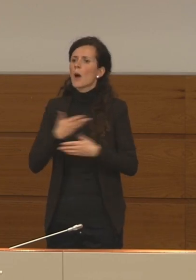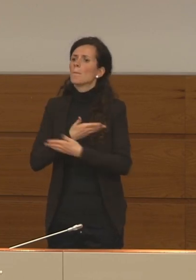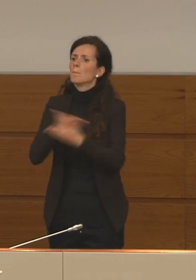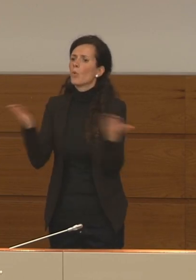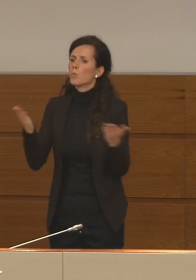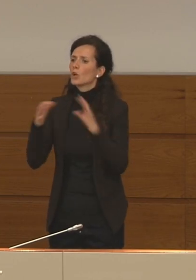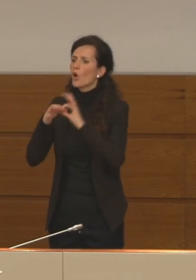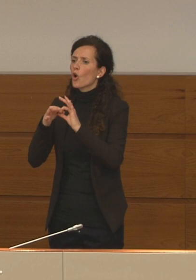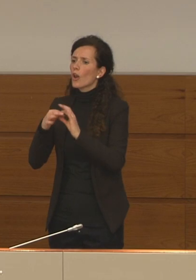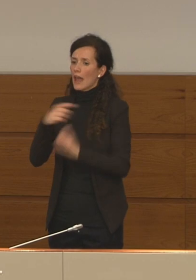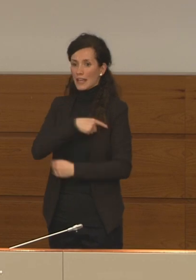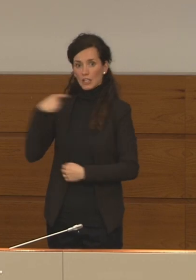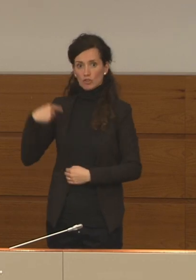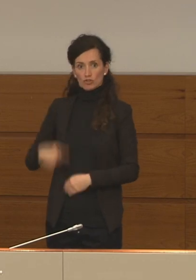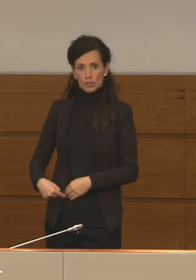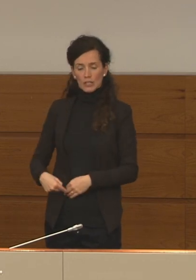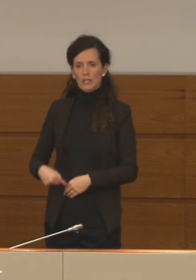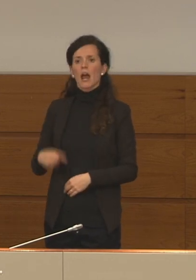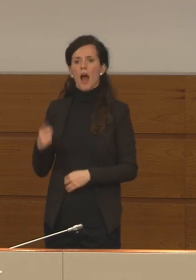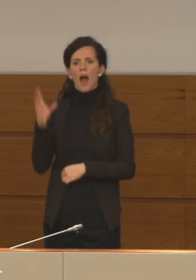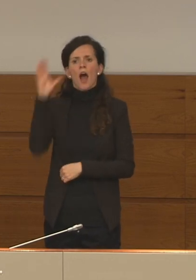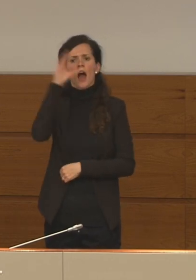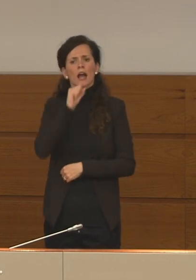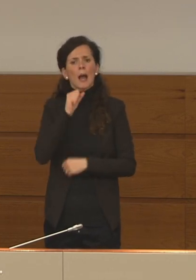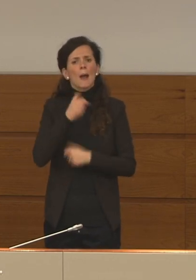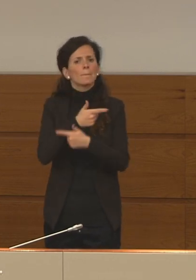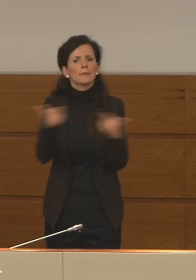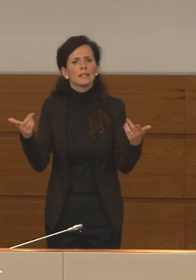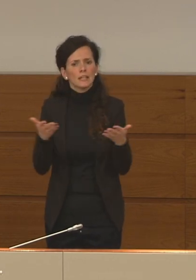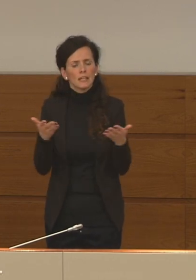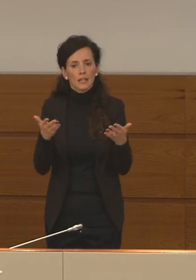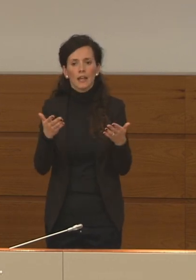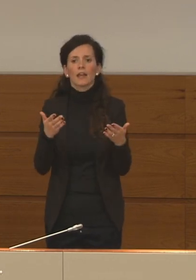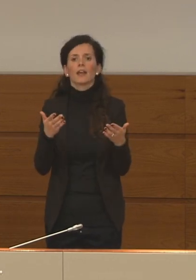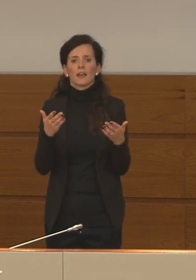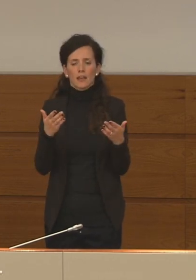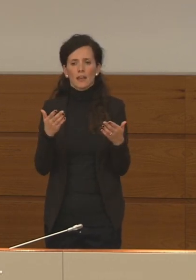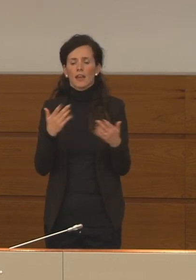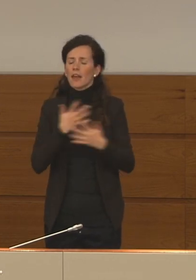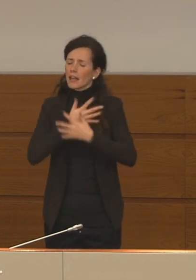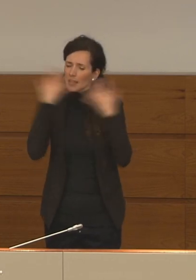nostro sistema sia in grado in tutte le fasce di età, in tutte le fasce d'età lo